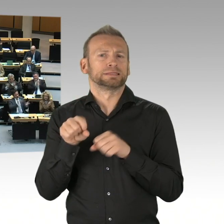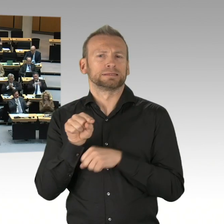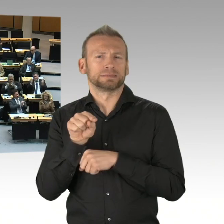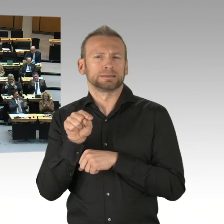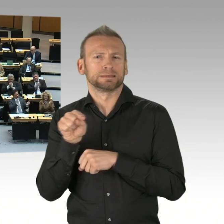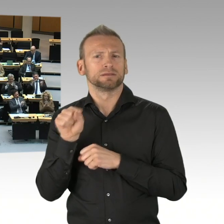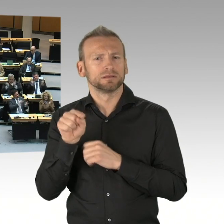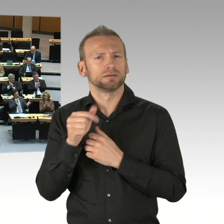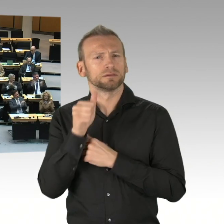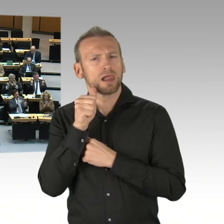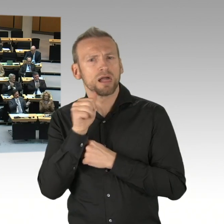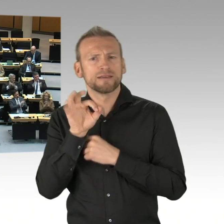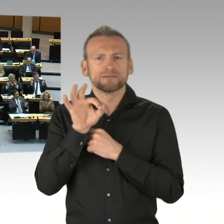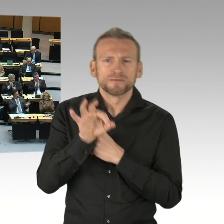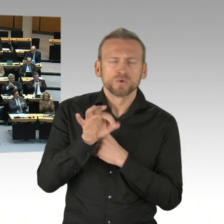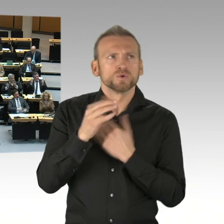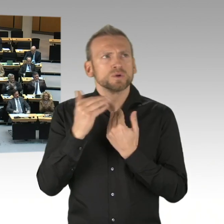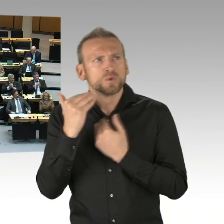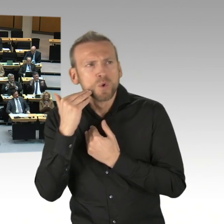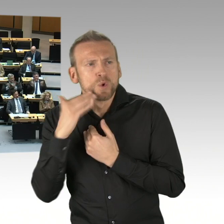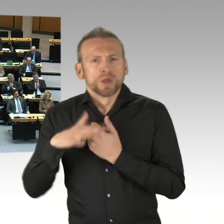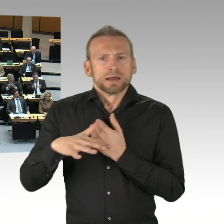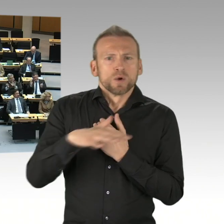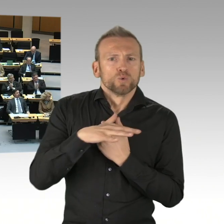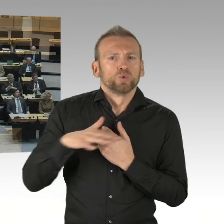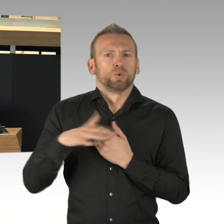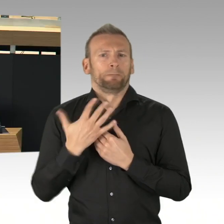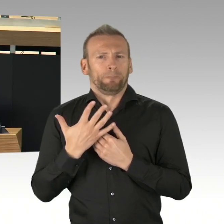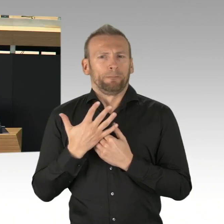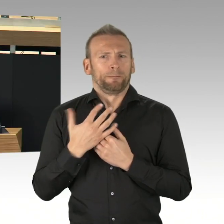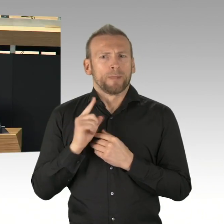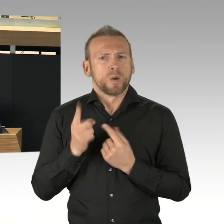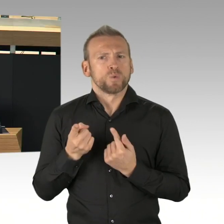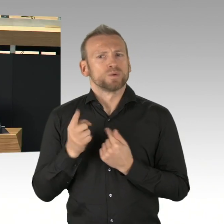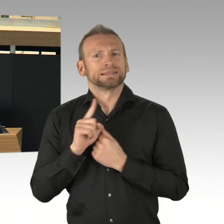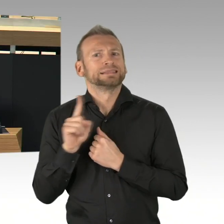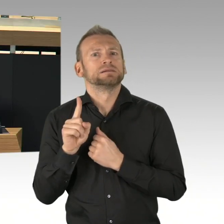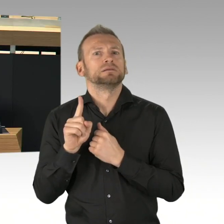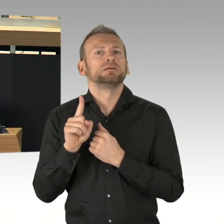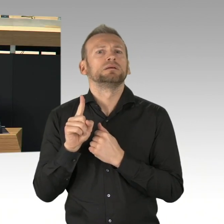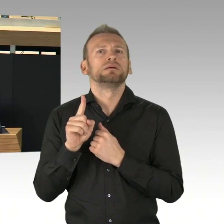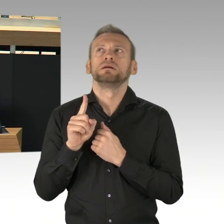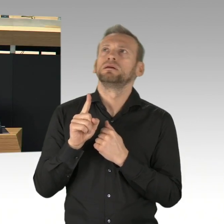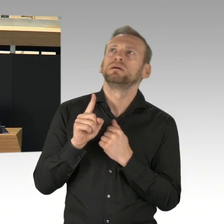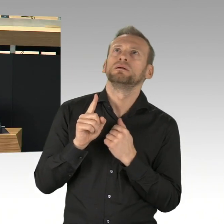eine echte Lösung und keine populistischen Überschriften, die am Ende des Tages Mietendeckel heißen und deshalb werden wir auch diesen Mietendeckel